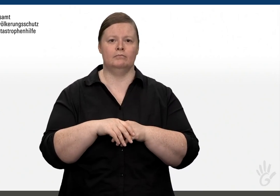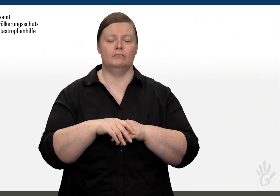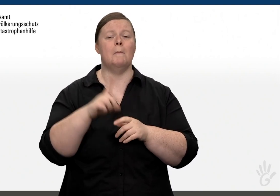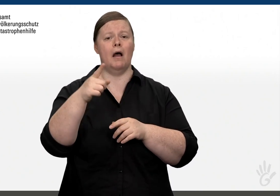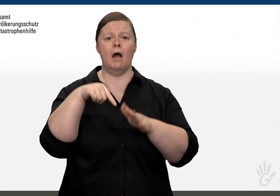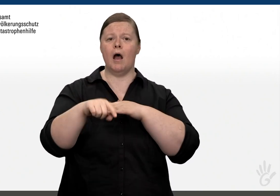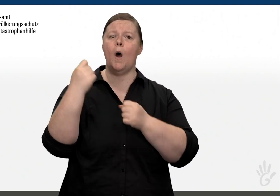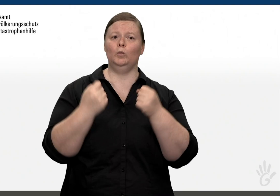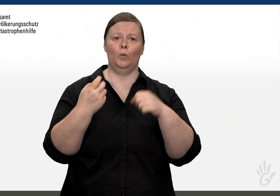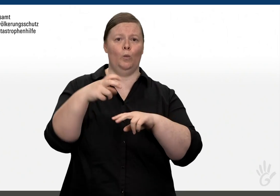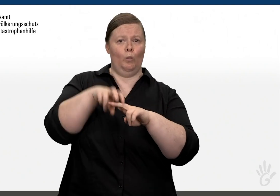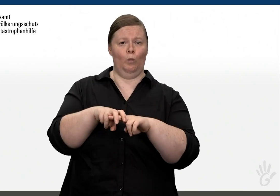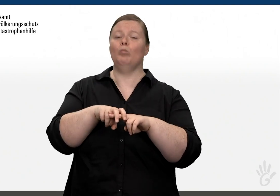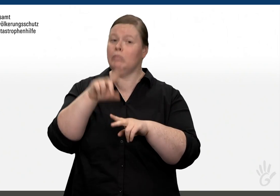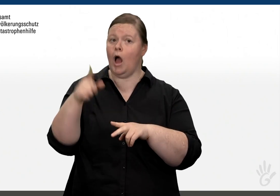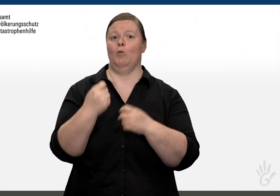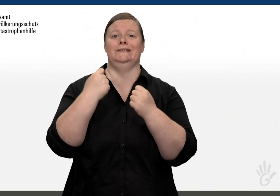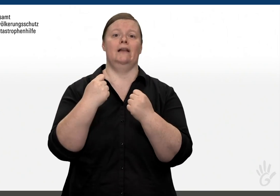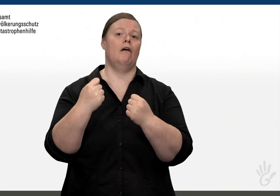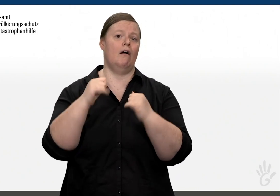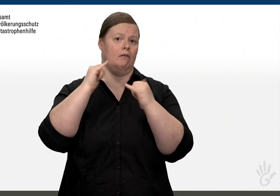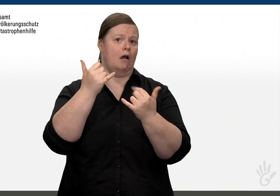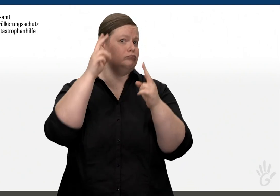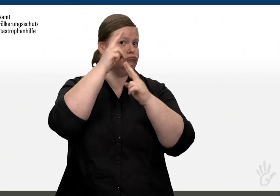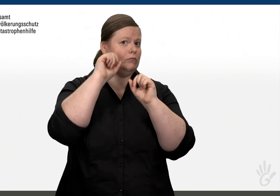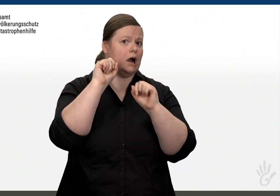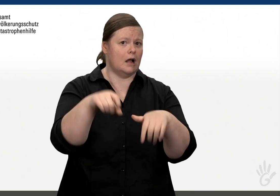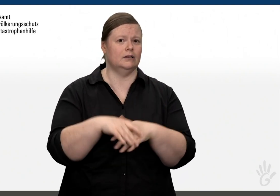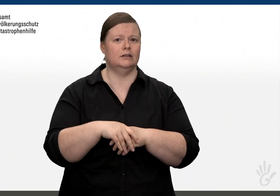allerdings sind Sie im Auto auch sicher -